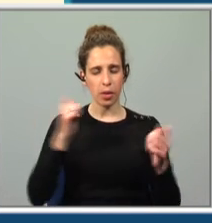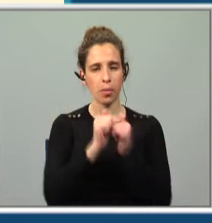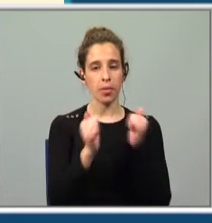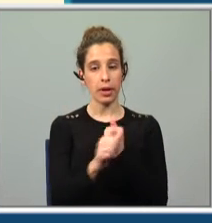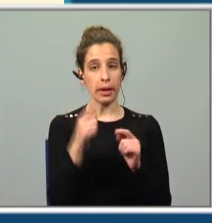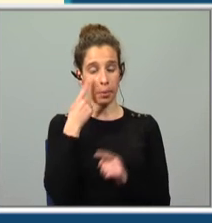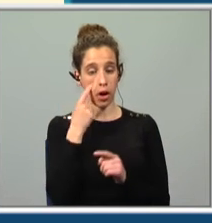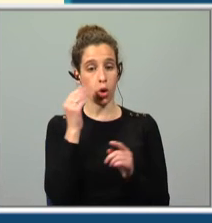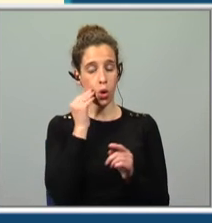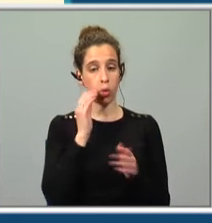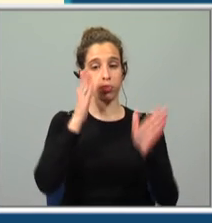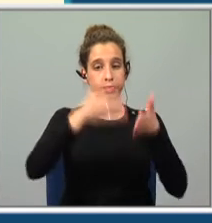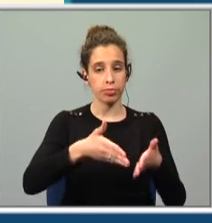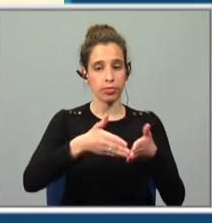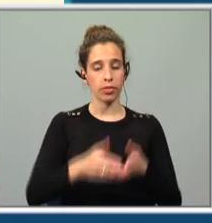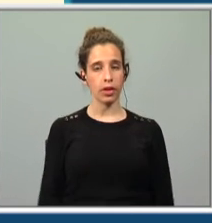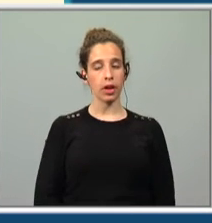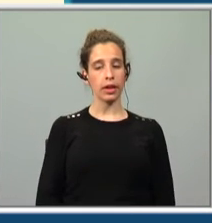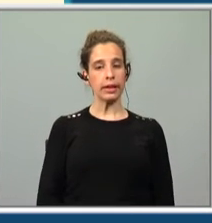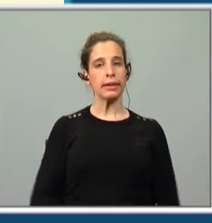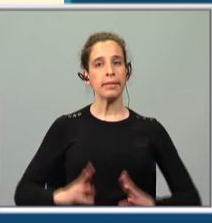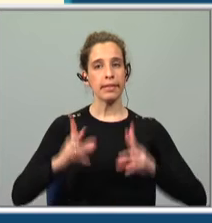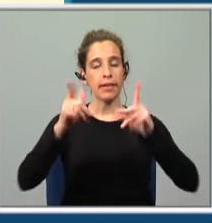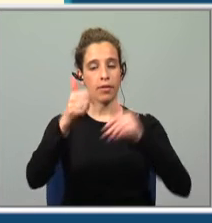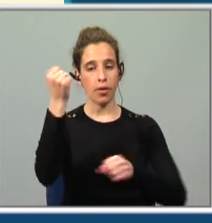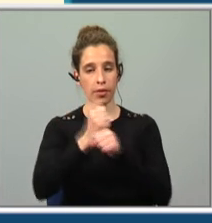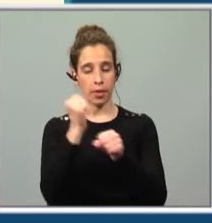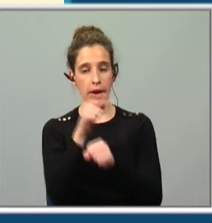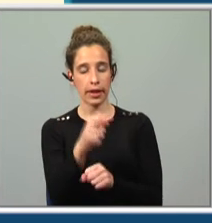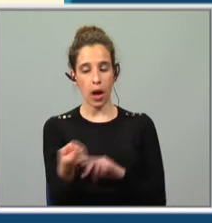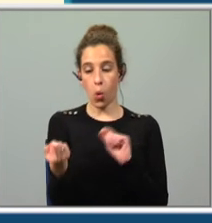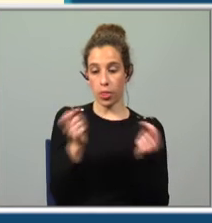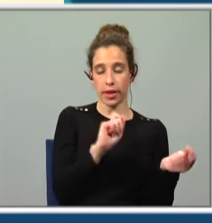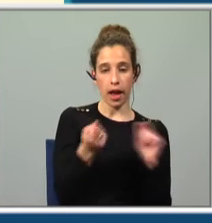acontecimento sim cadê a dor da ação neste caso trata-se de um diálogo que 事件是的，行動的痛苦在哪裡在這種情況下，這是一個對話